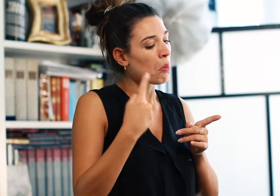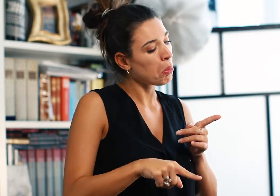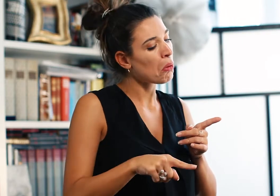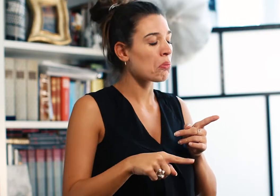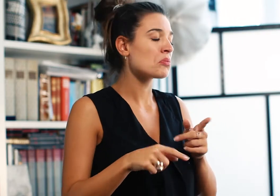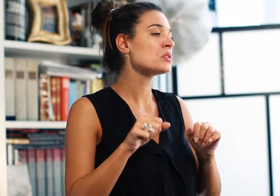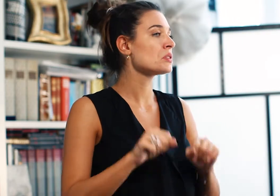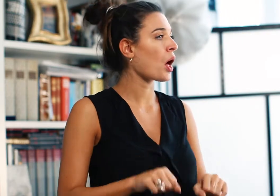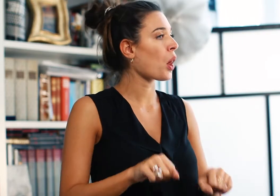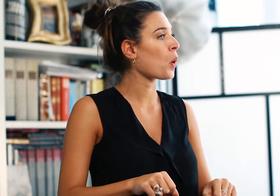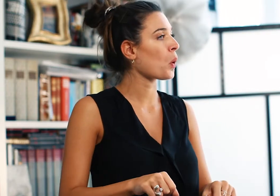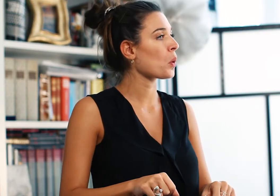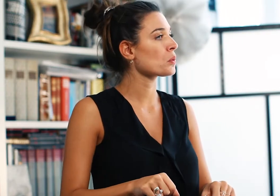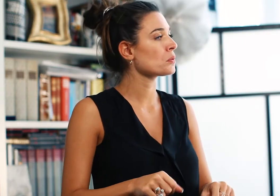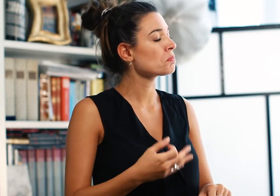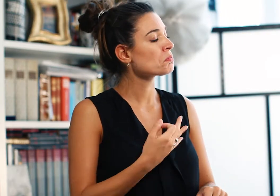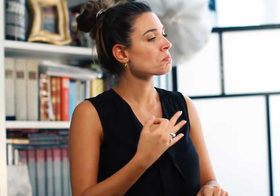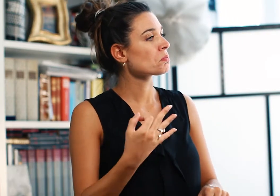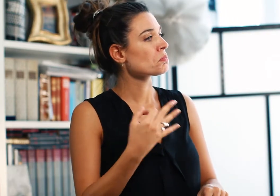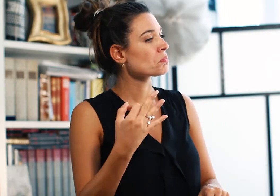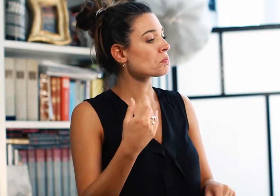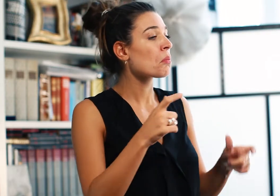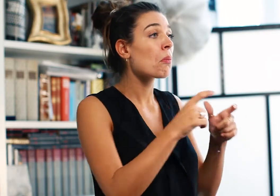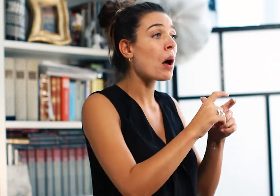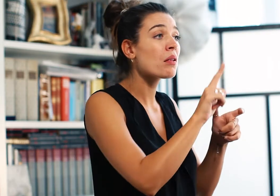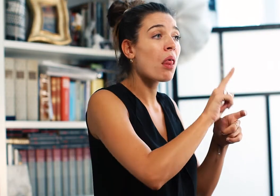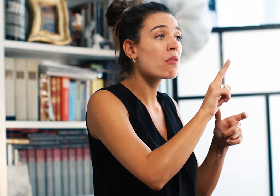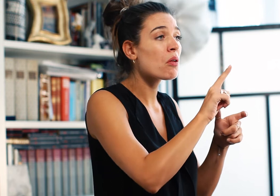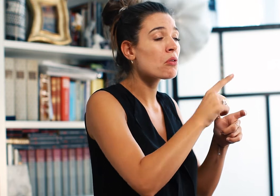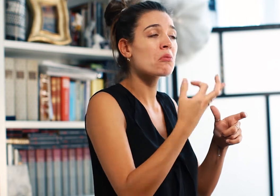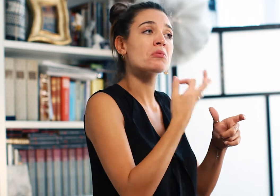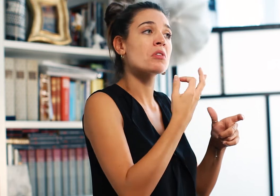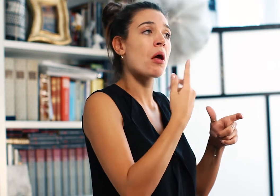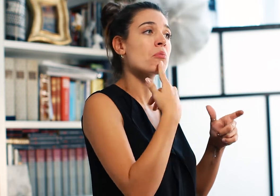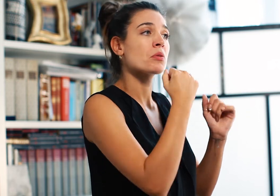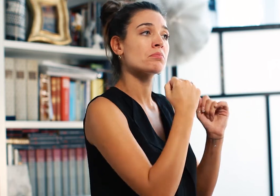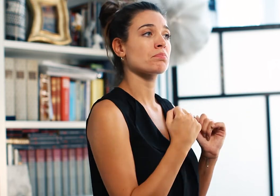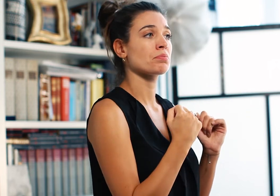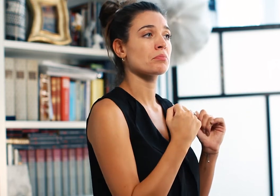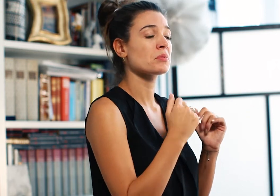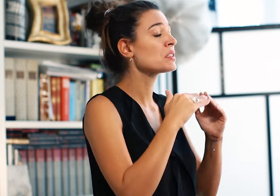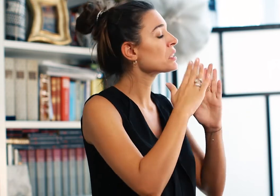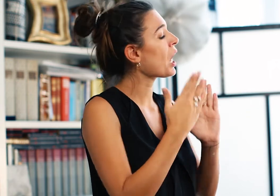serenità e buona salute. Non sia allontanò più da Lavilledieu, né abbandonò mai